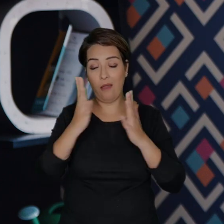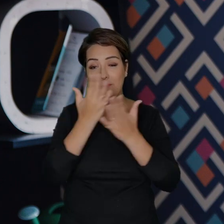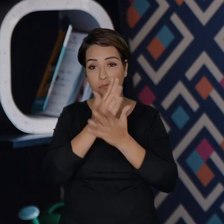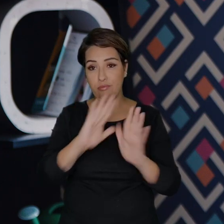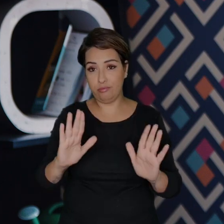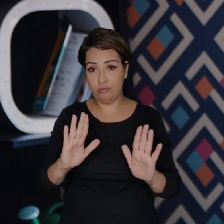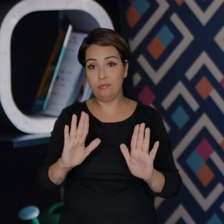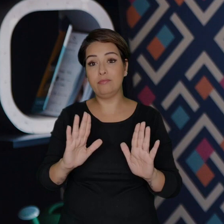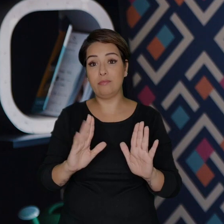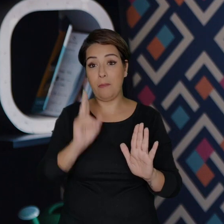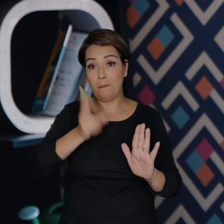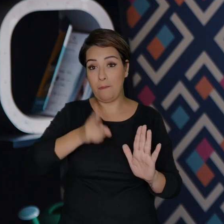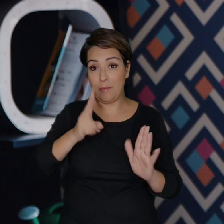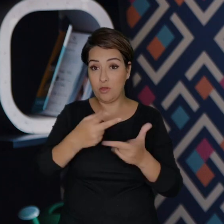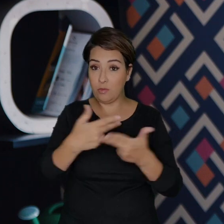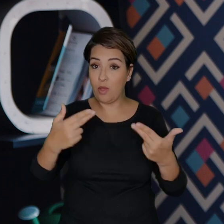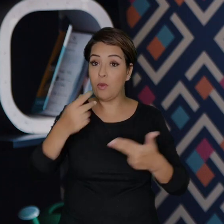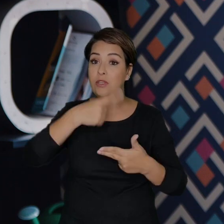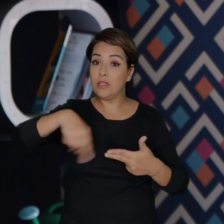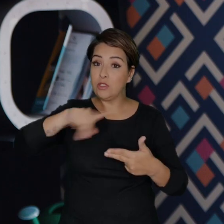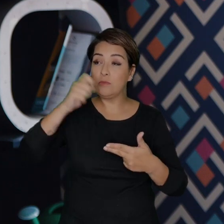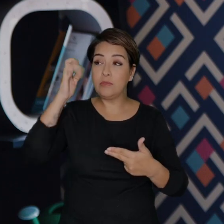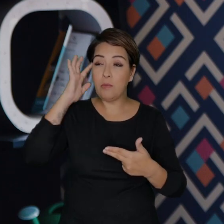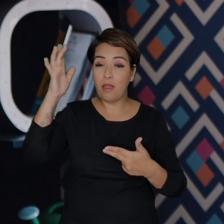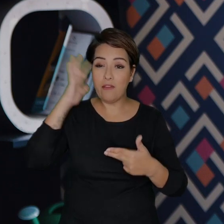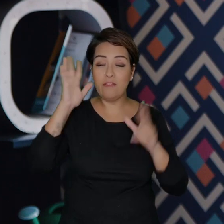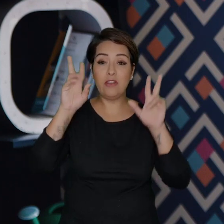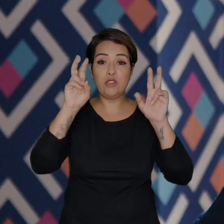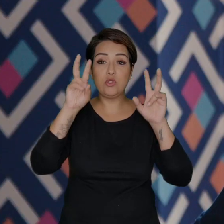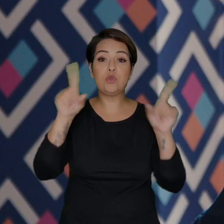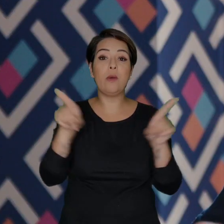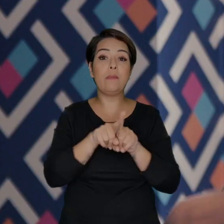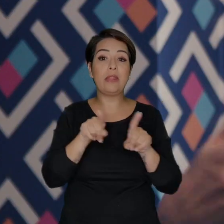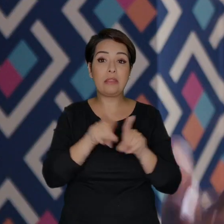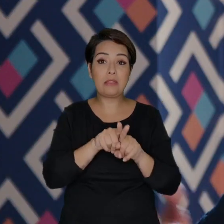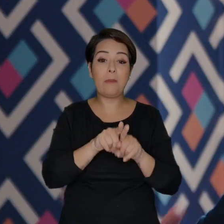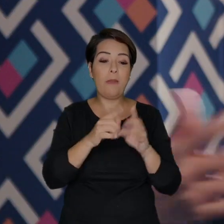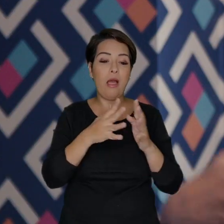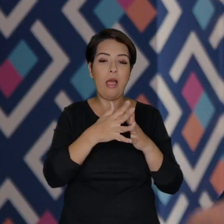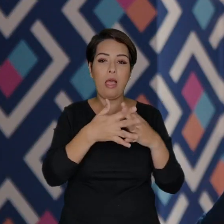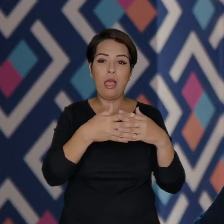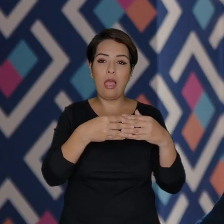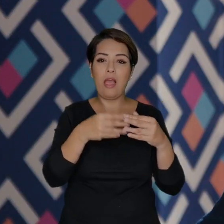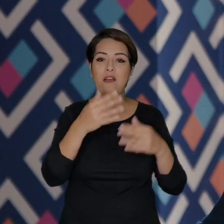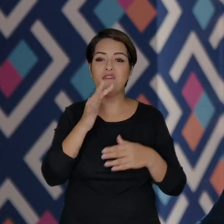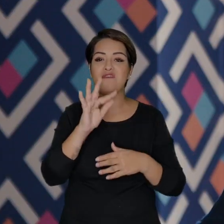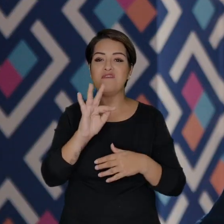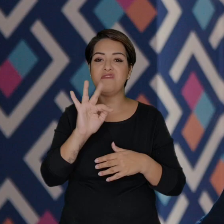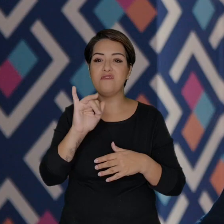a gente teria que estar questionando também sobre as fibras advindas